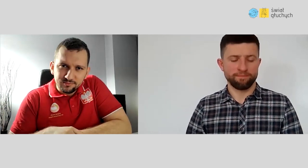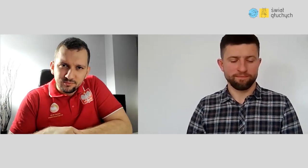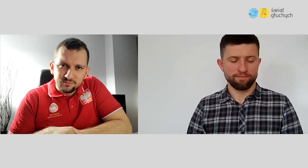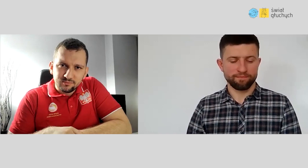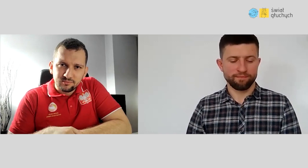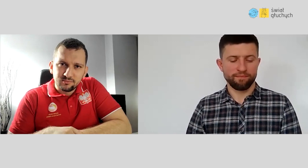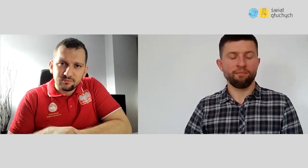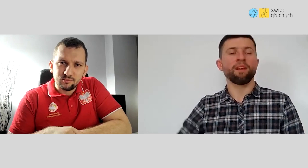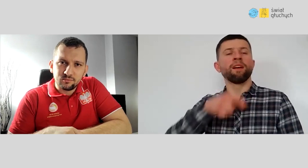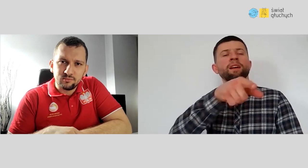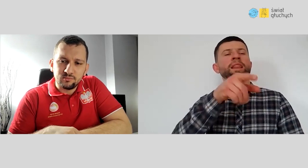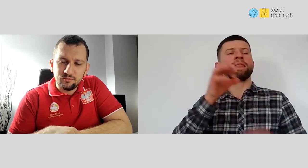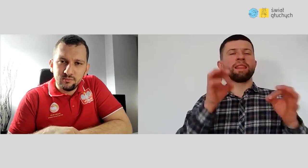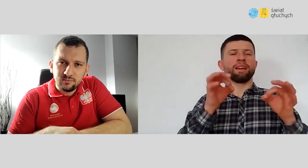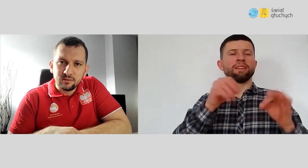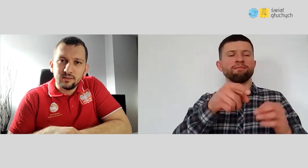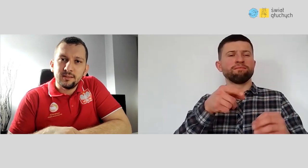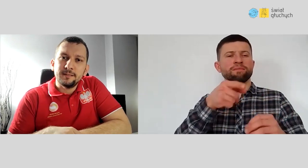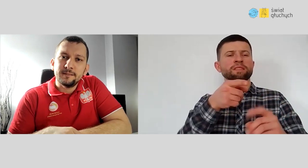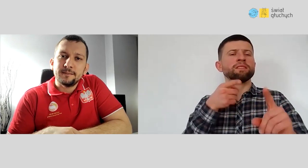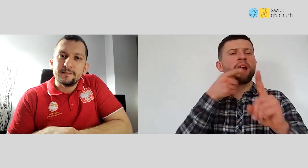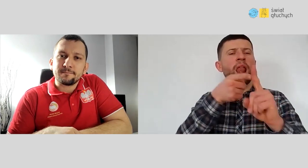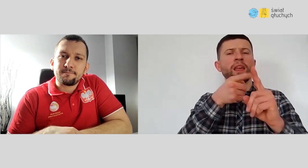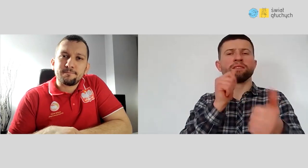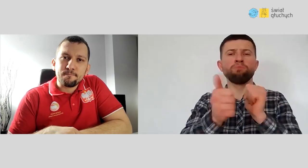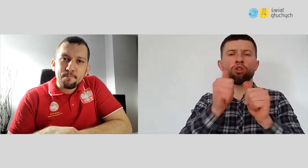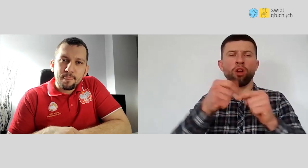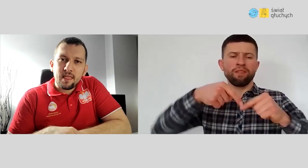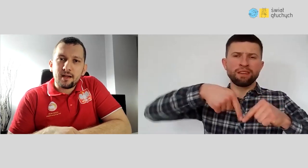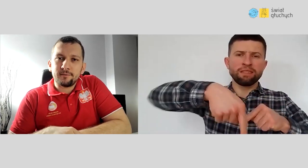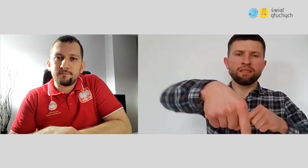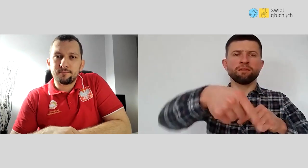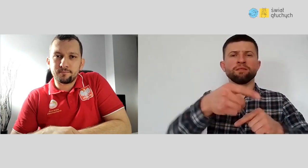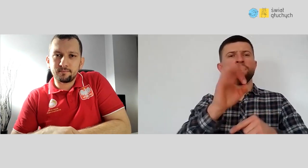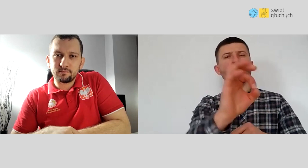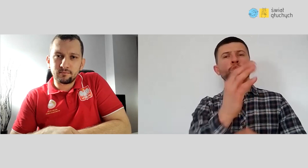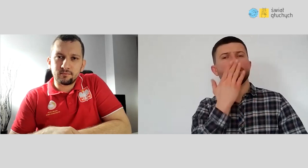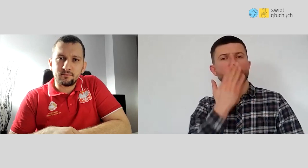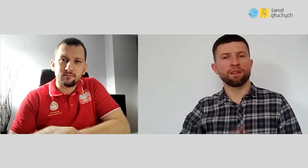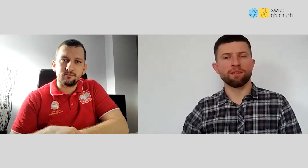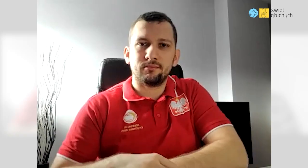Jaki jest twój najbliższy cel sportowy?